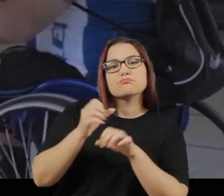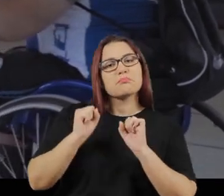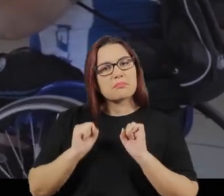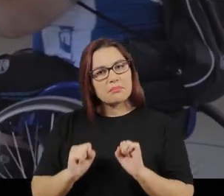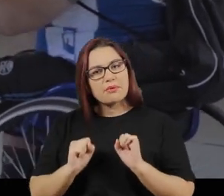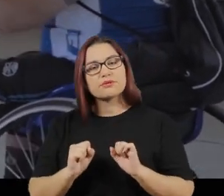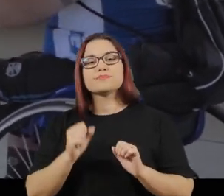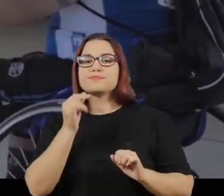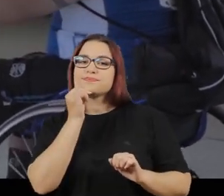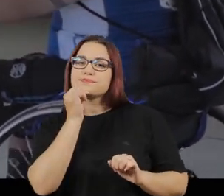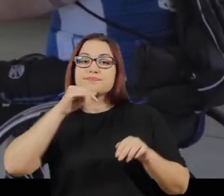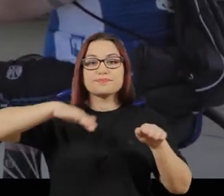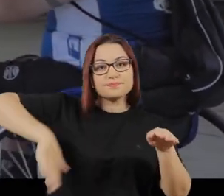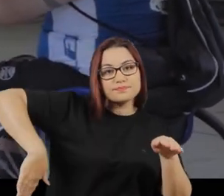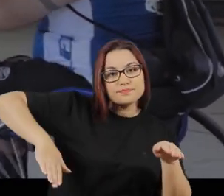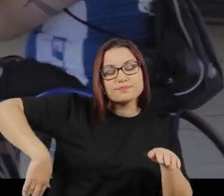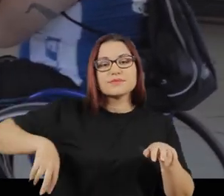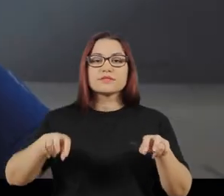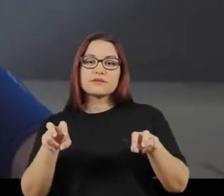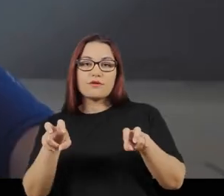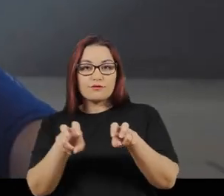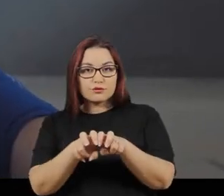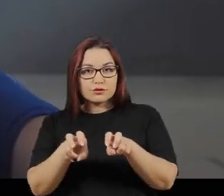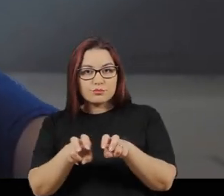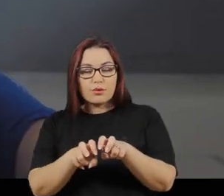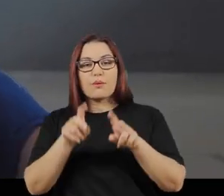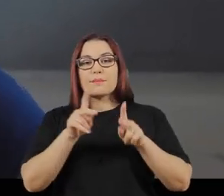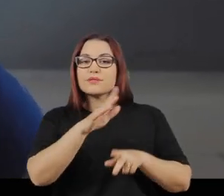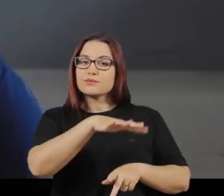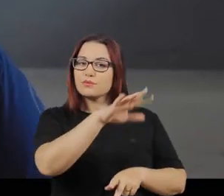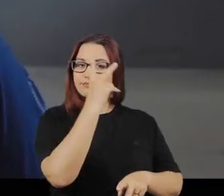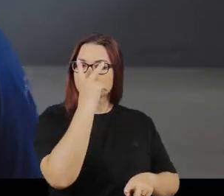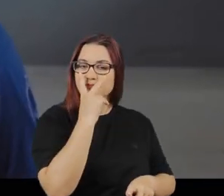para pessoas com deficiência visual, o goalball que também é para deficiência